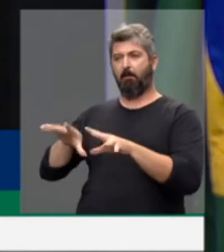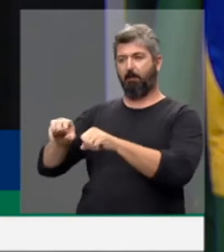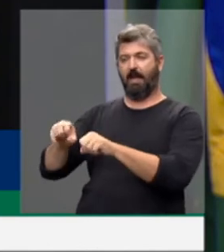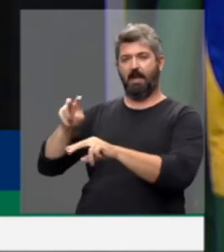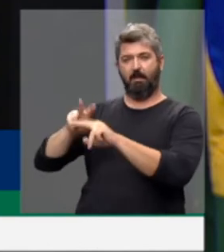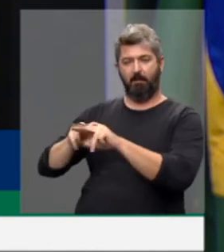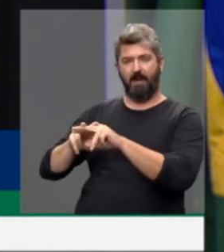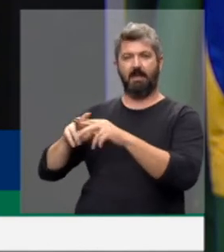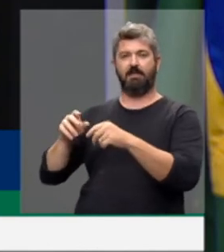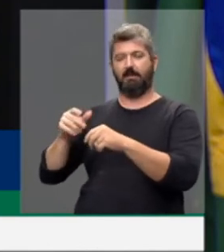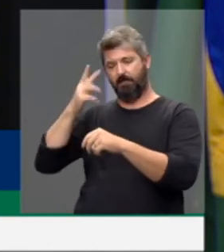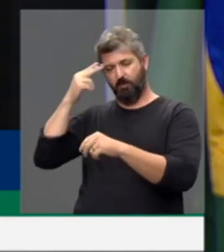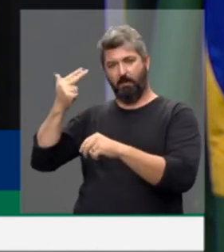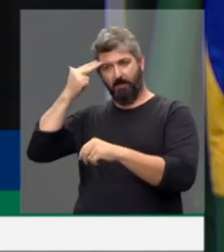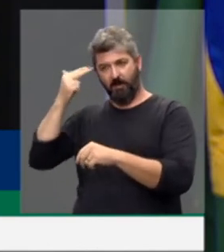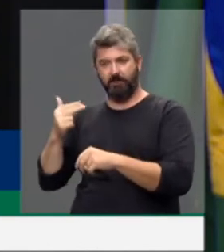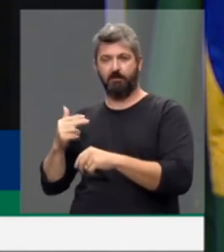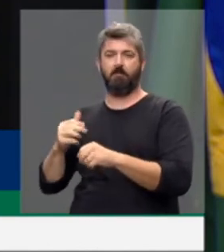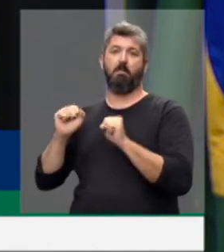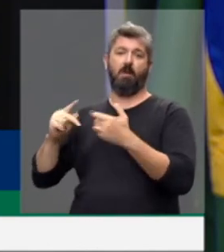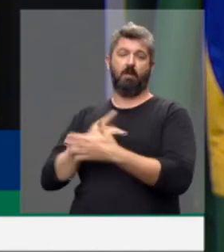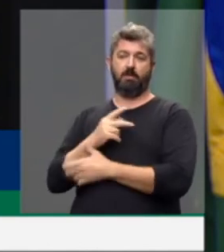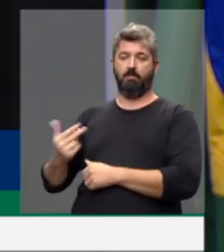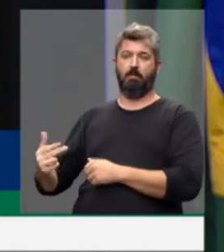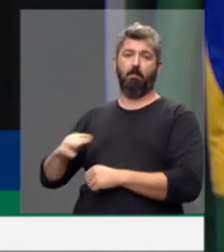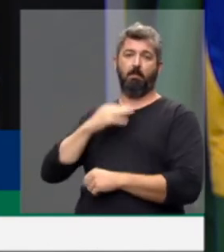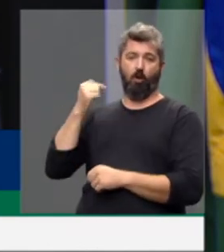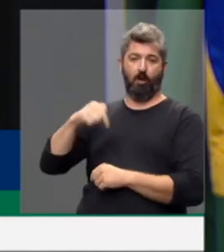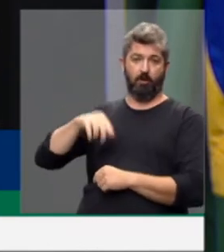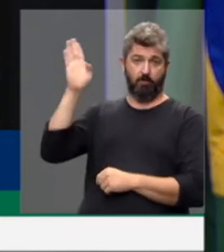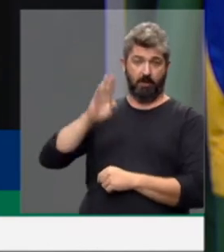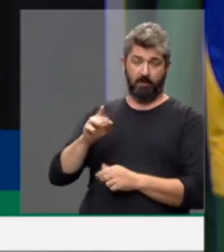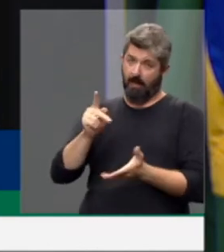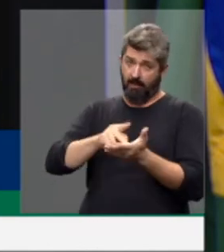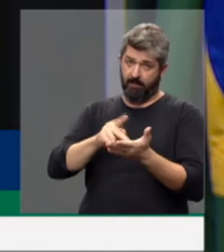TAMBÉM PODE VIR A COMETER LEGALIDADES. NÓS NÃO PODEMOS DEFENDER UMA CLASSE QUE TEM QUE IR PARA A RUA TOMAR TIRO,